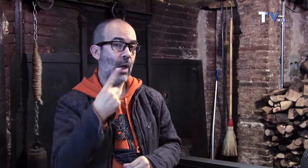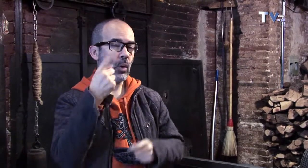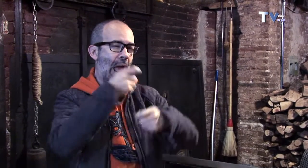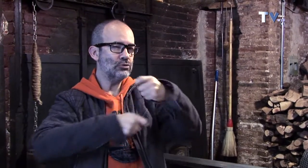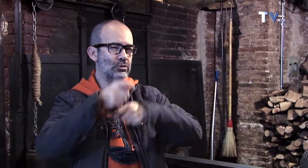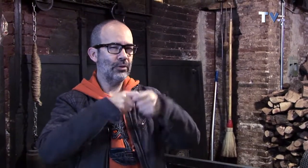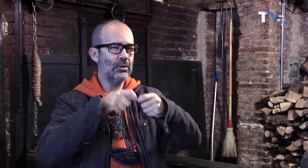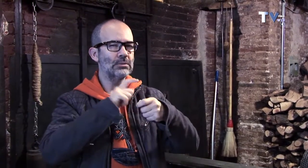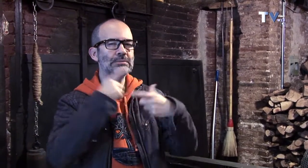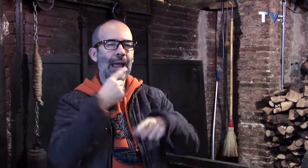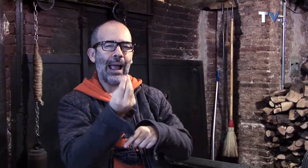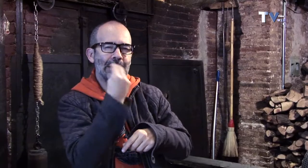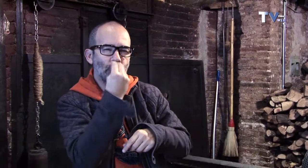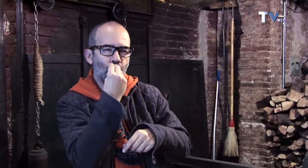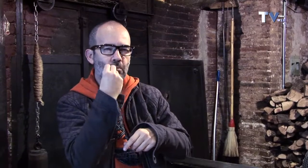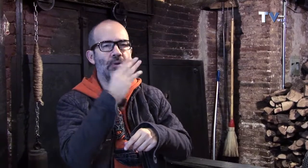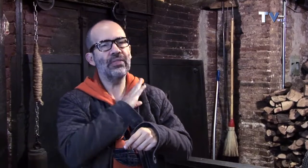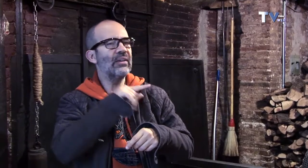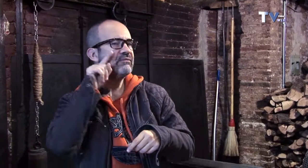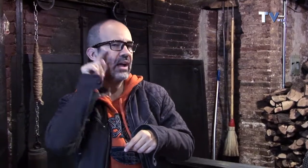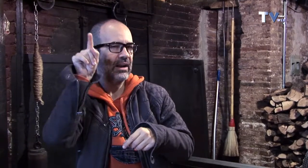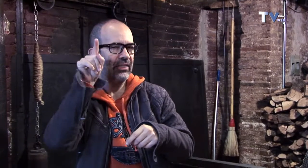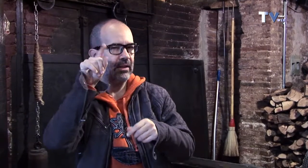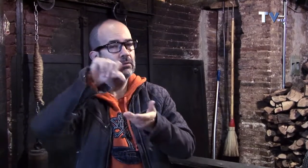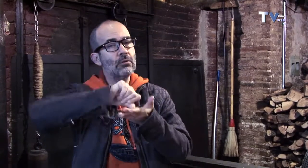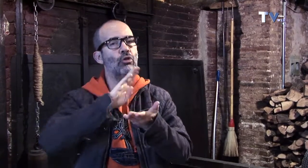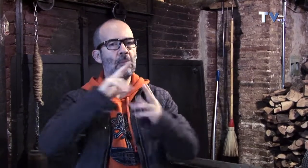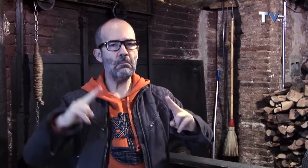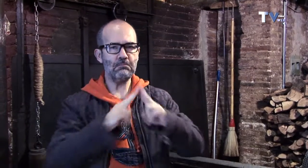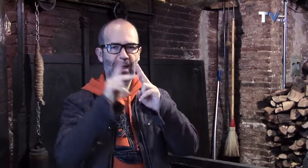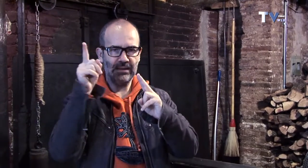Hay una asociación francesa de gastronomía en París